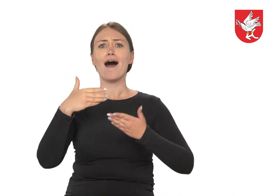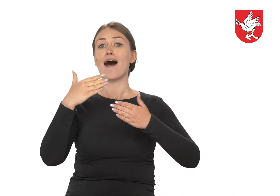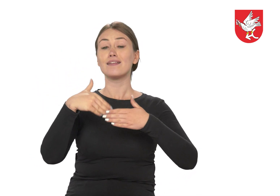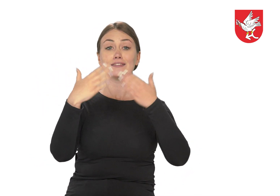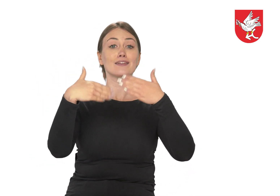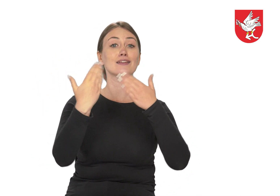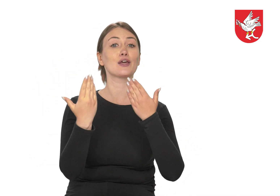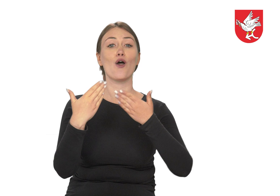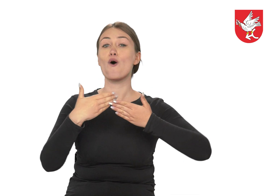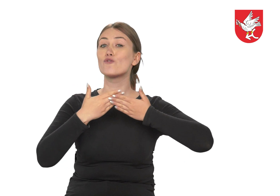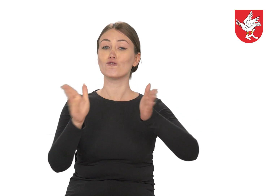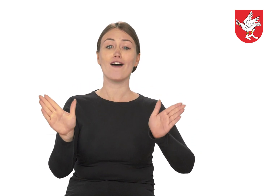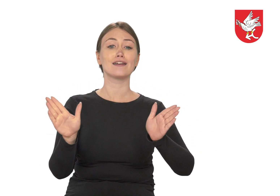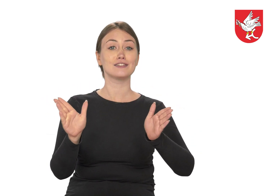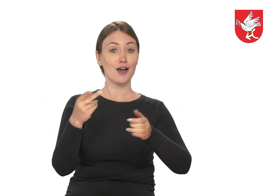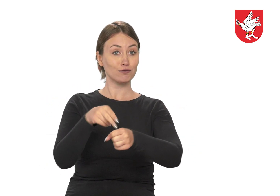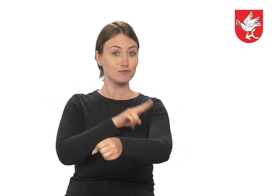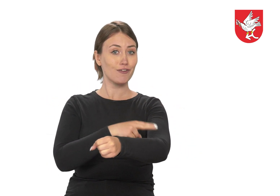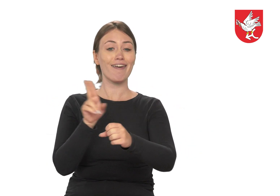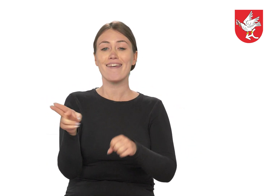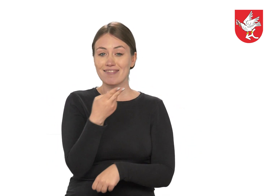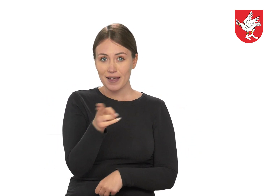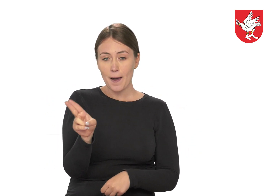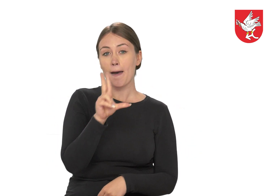dni i godziny urzędowania: